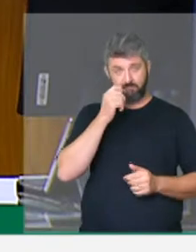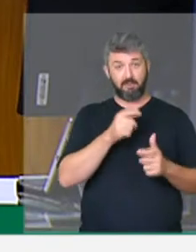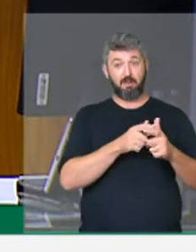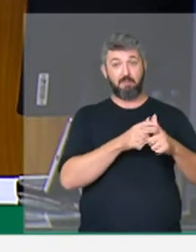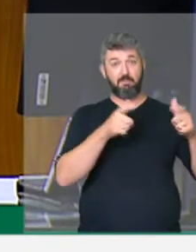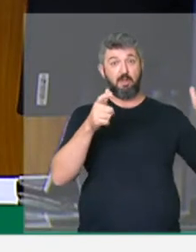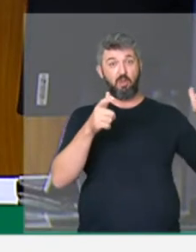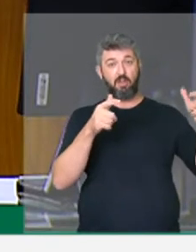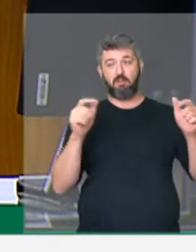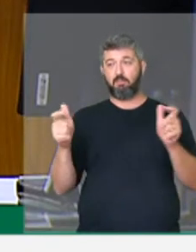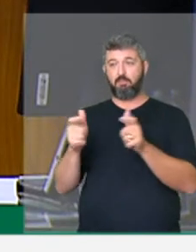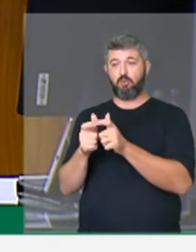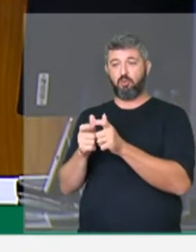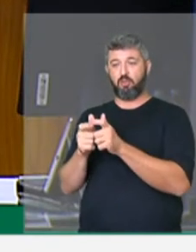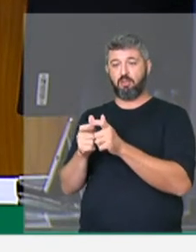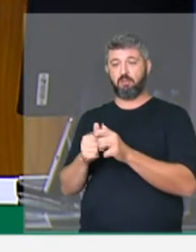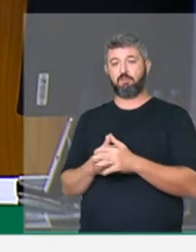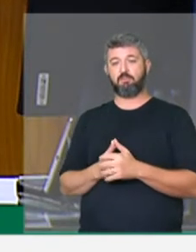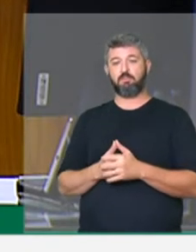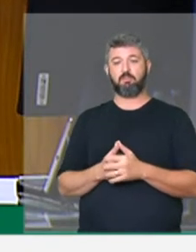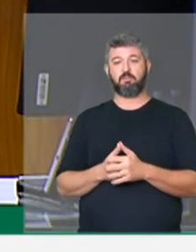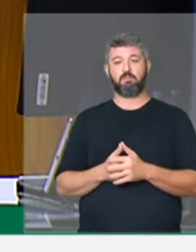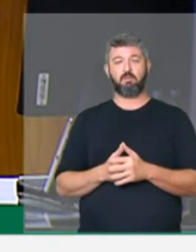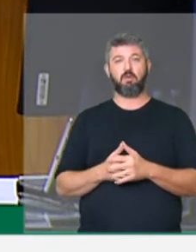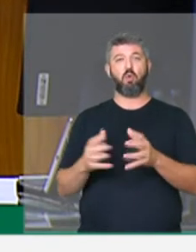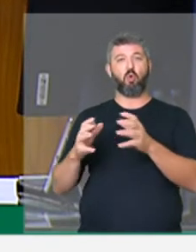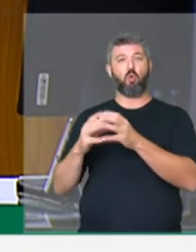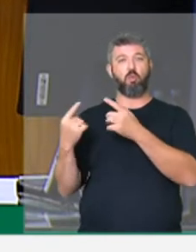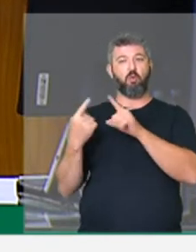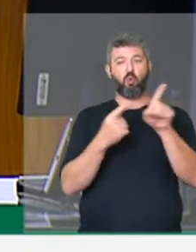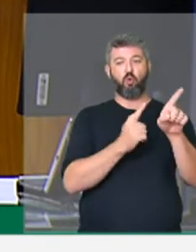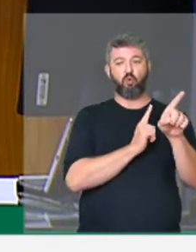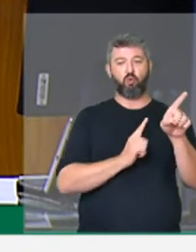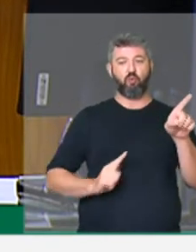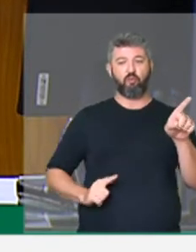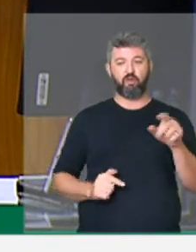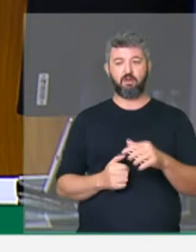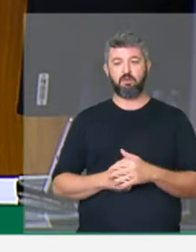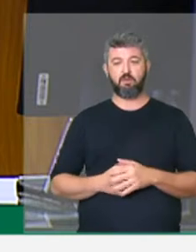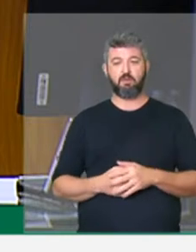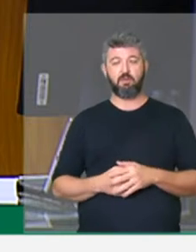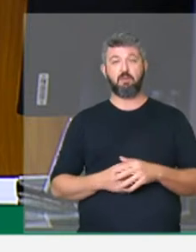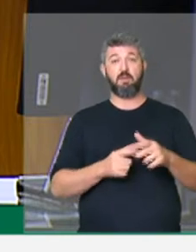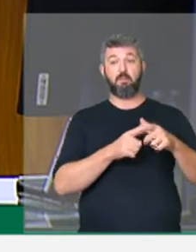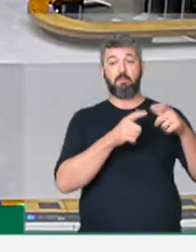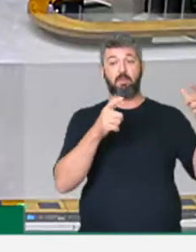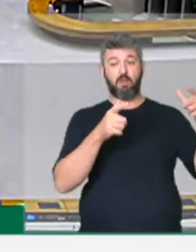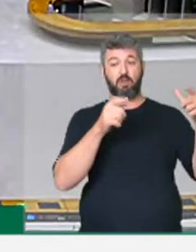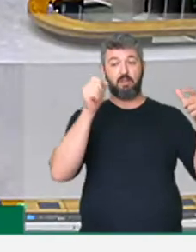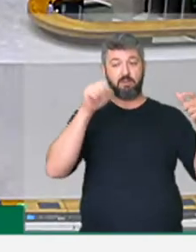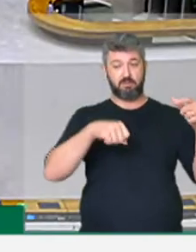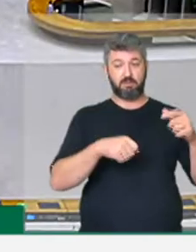MAIORIA. MINORIA? PRAF PRAF -- [DEPUTADO]: PRESIDENTE SE V.EXA. PUDER REPOR UM MINUTO PARA A MINORIA FALAR. -- [PRESIDENTE]: UM MINUTO AO DEPUTADO FONTANA. -- [DEPUTADO]: OBRIGADO,